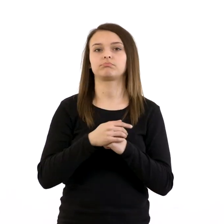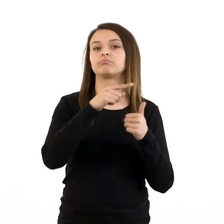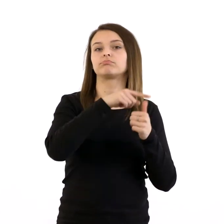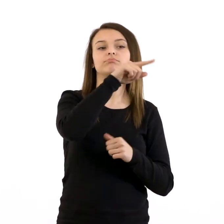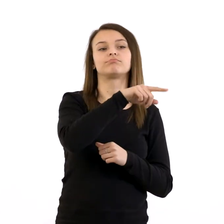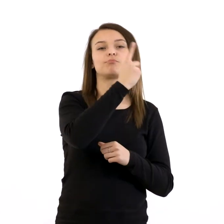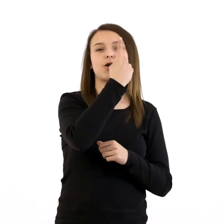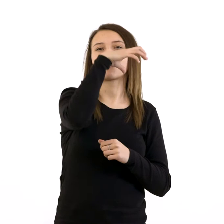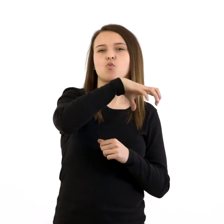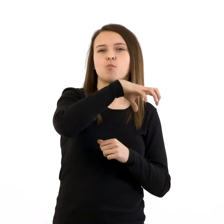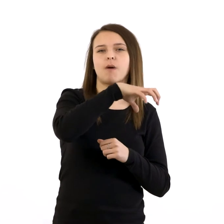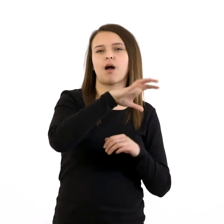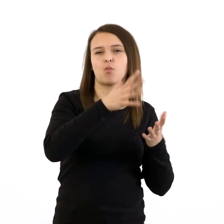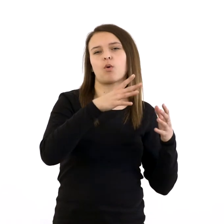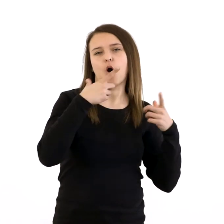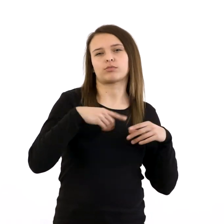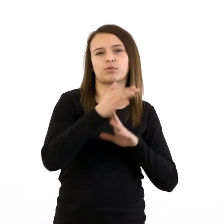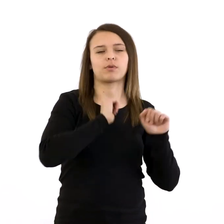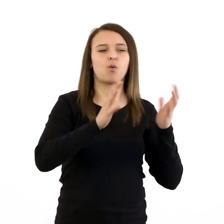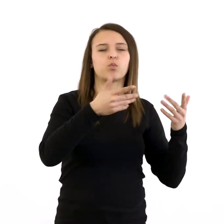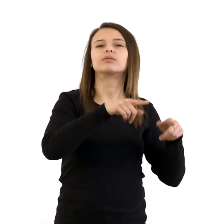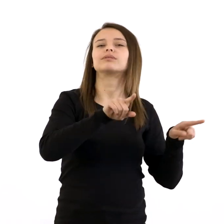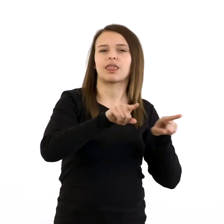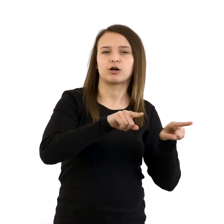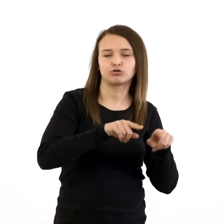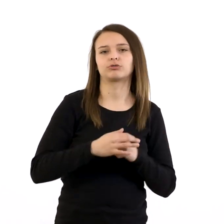ze znacznym stopniem niepełnosprawności,